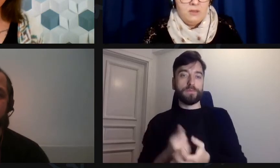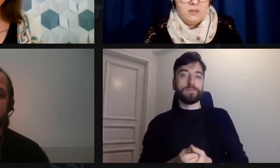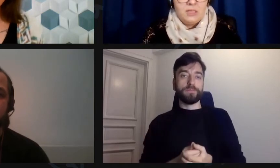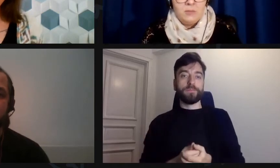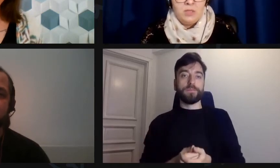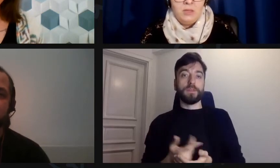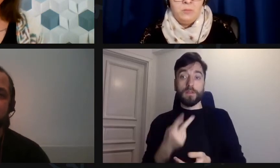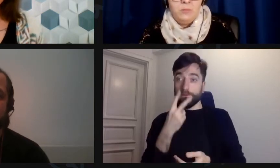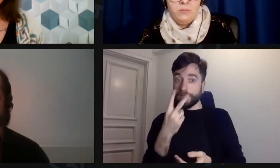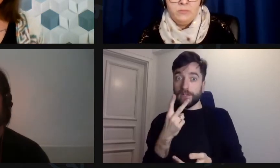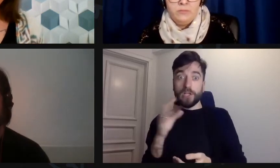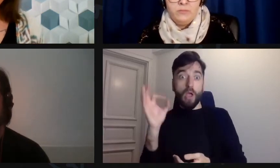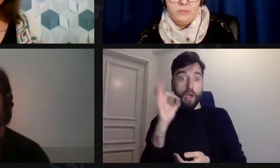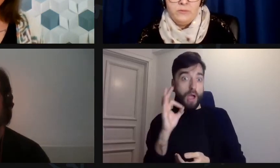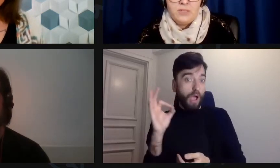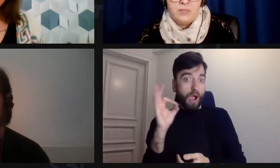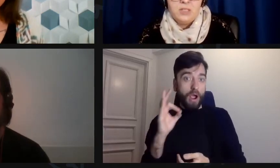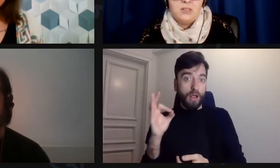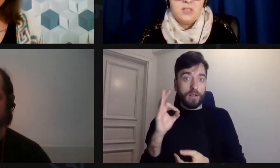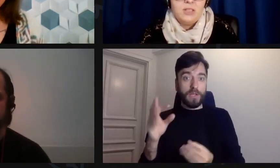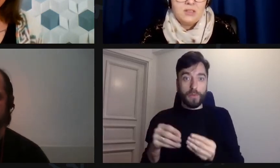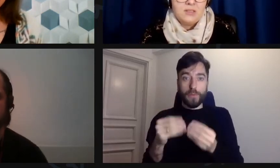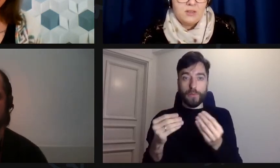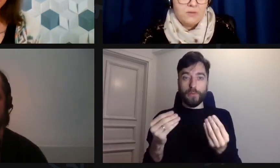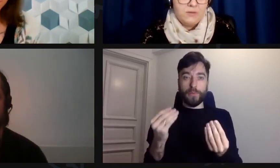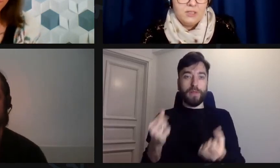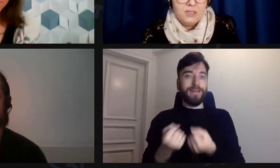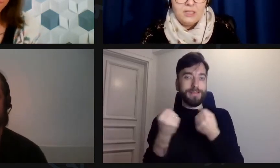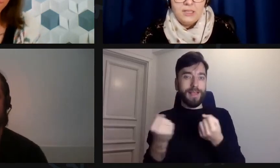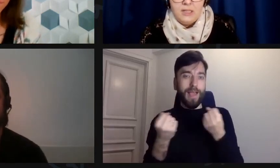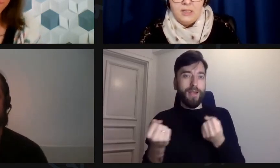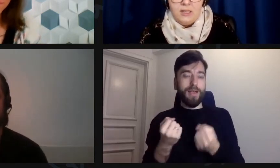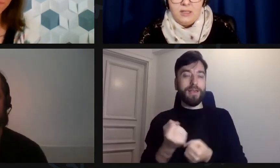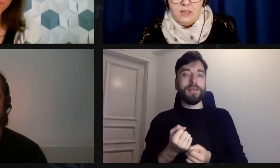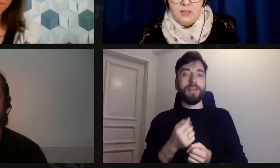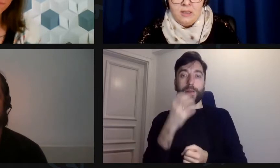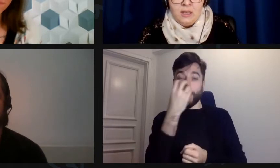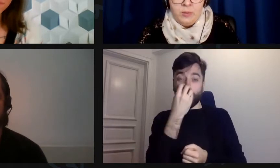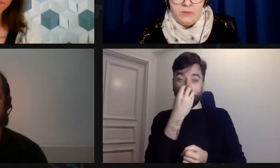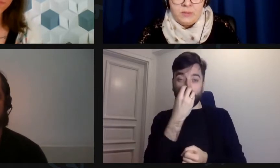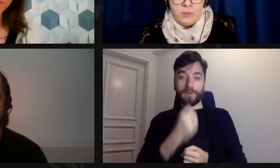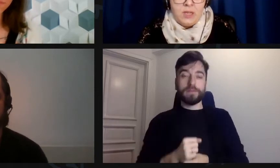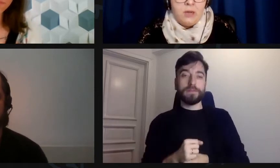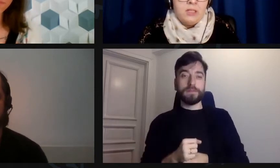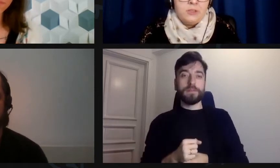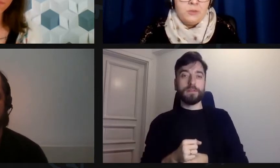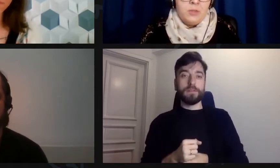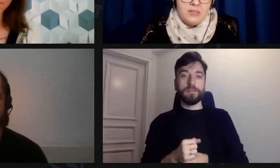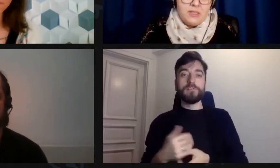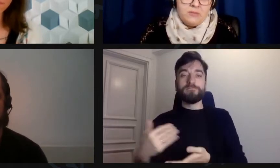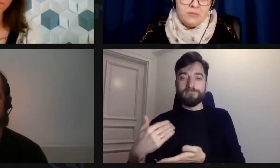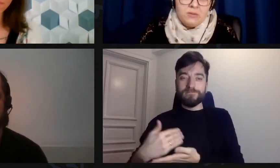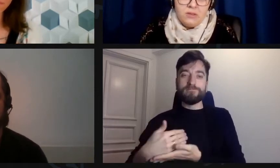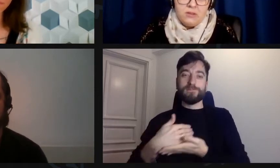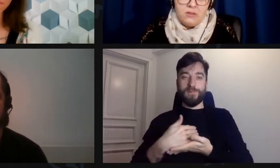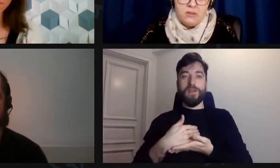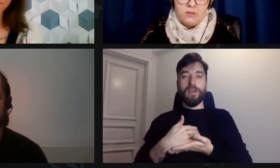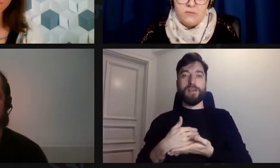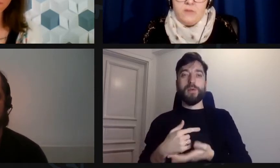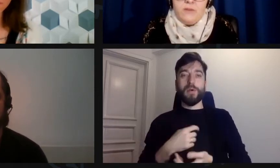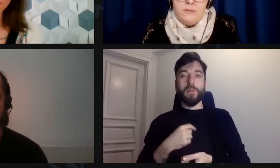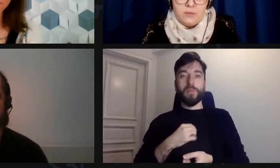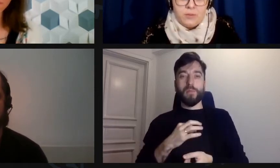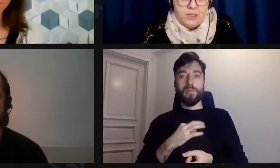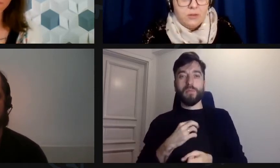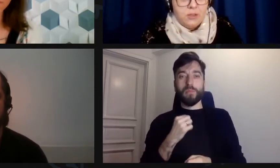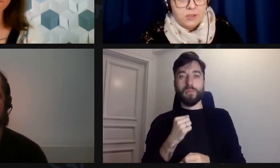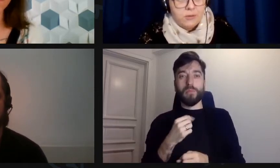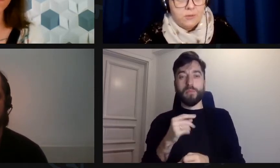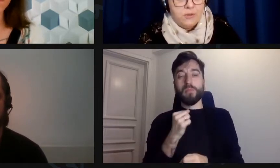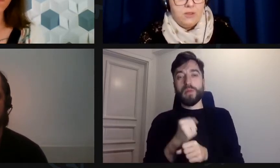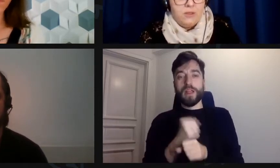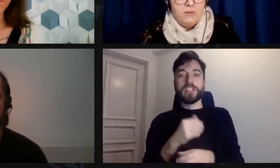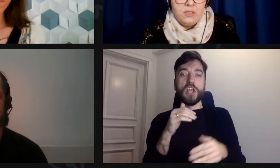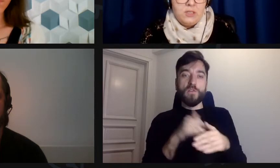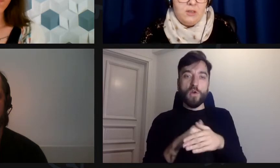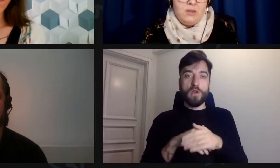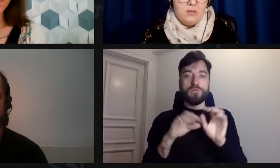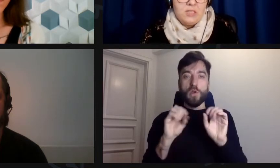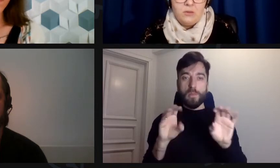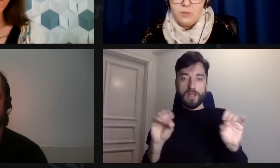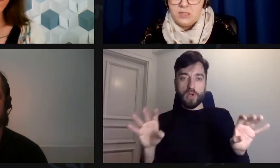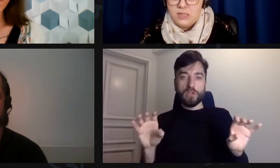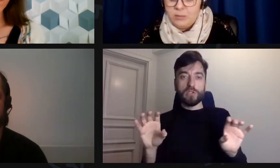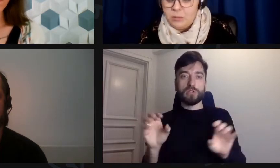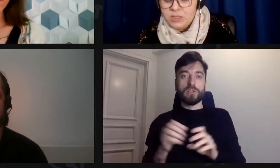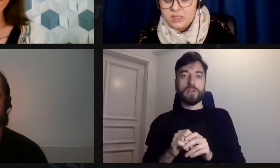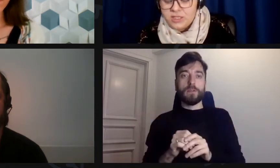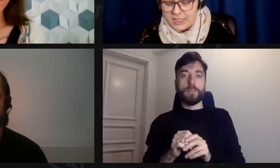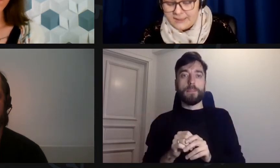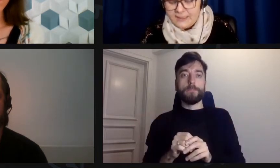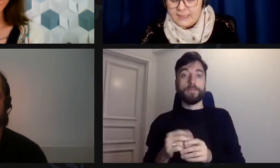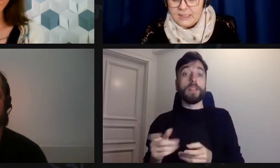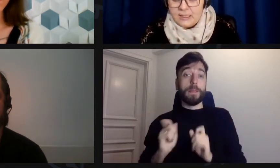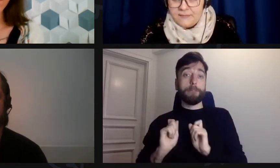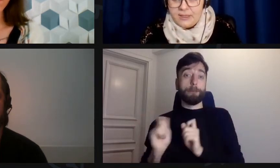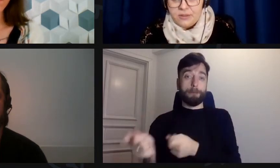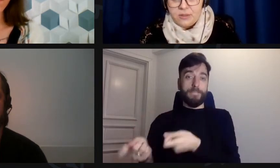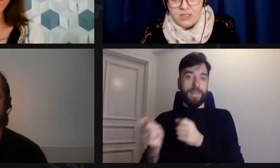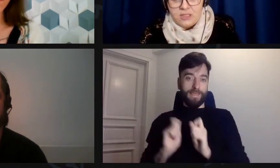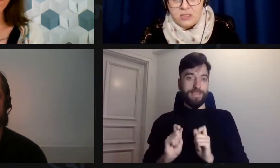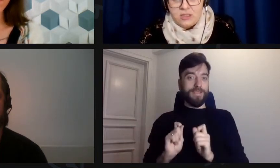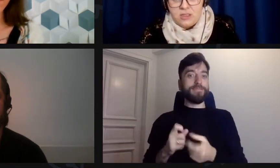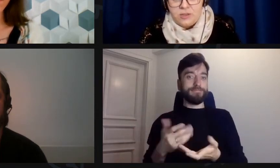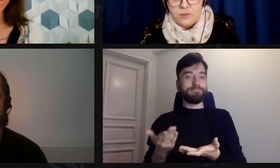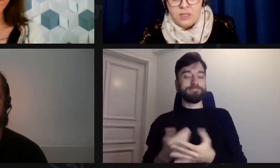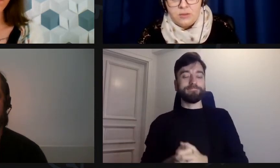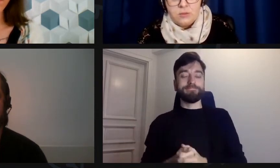która widząc pewne szanse w samych działaniach cyrkowych jakby wspomagała naszą pracę wychowawczą, pedagogiczną, właśnie tego rodzaju prezentami.